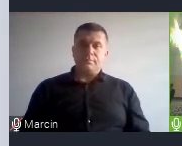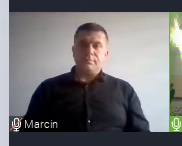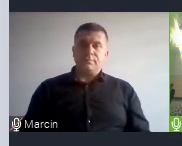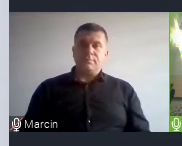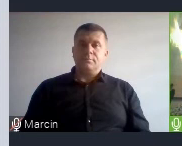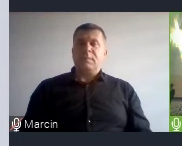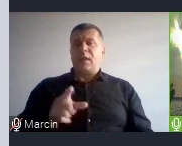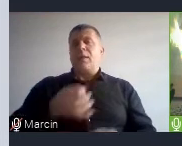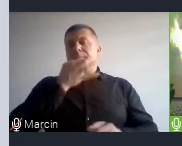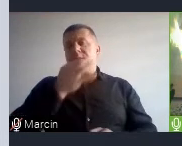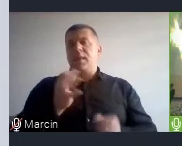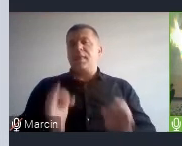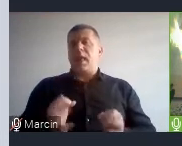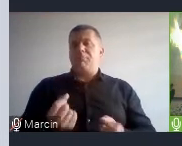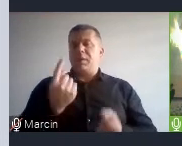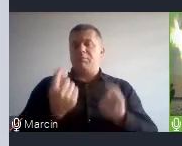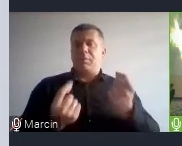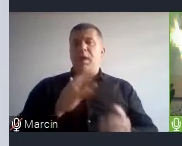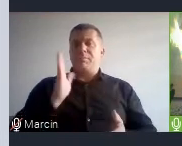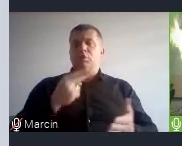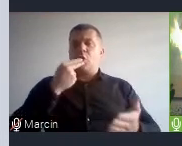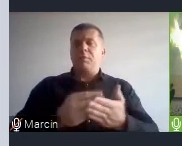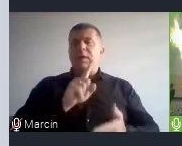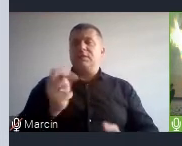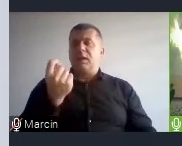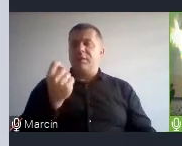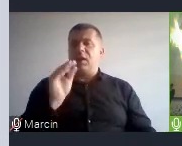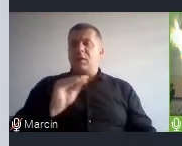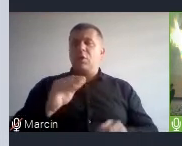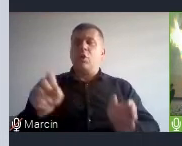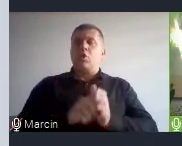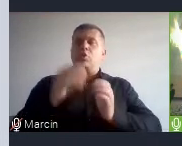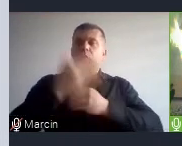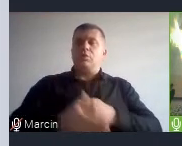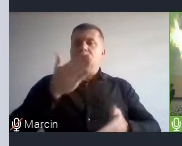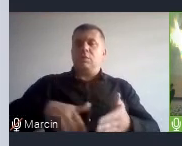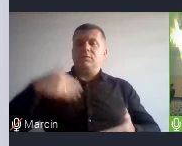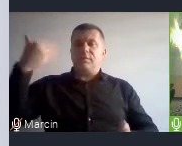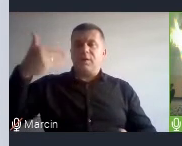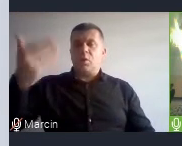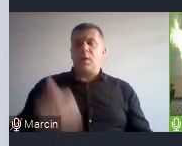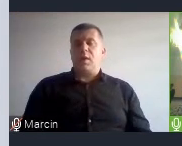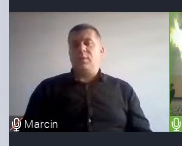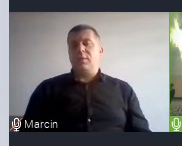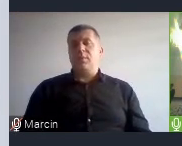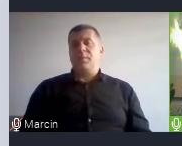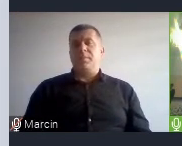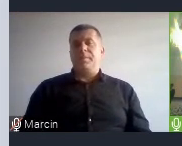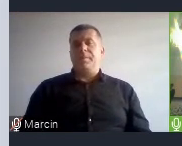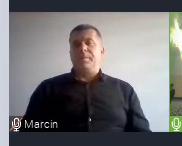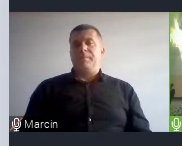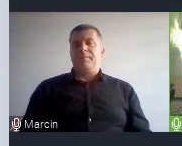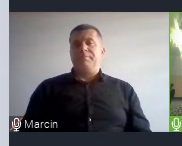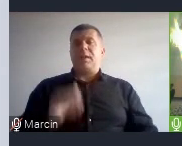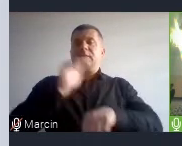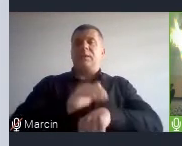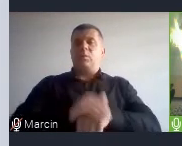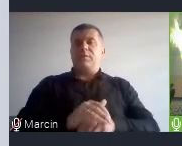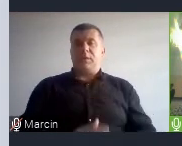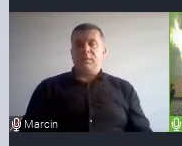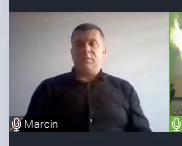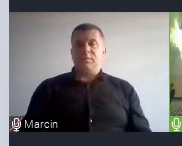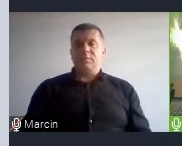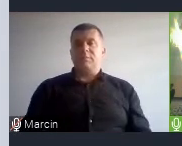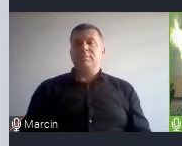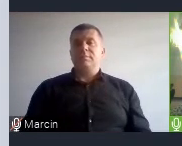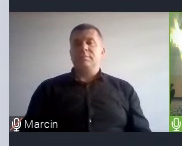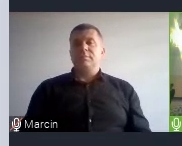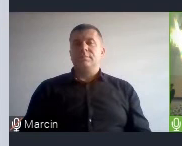Na te pytania, które się teraz pojawiają, odpowiem Państwu za chwilę, tyko dokończę tę część wykładową związaną z zamówieniami.